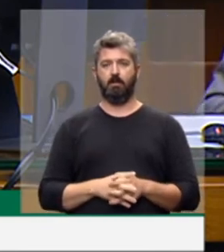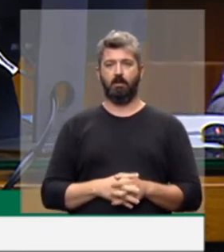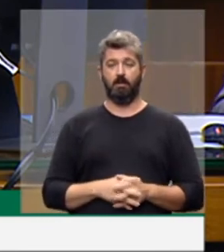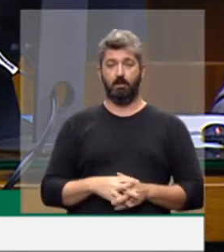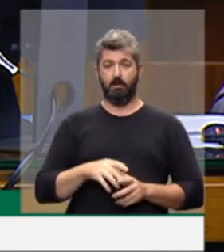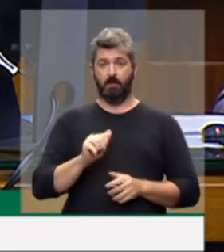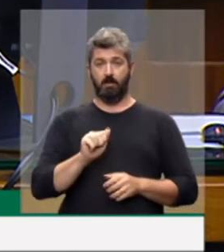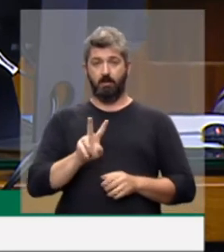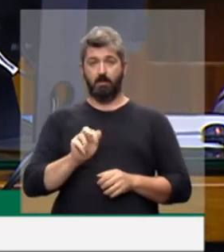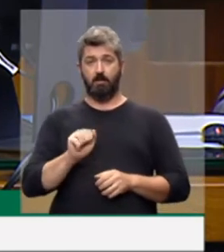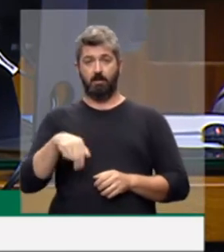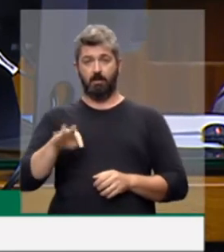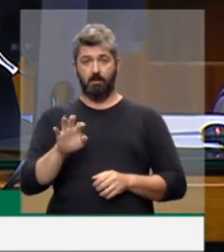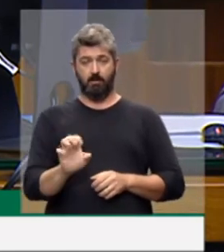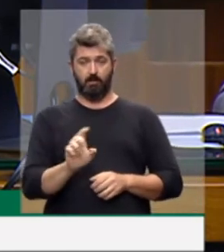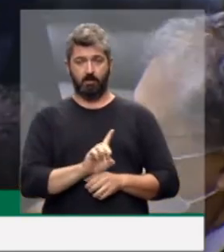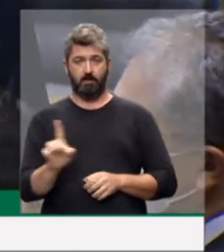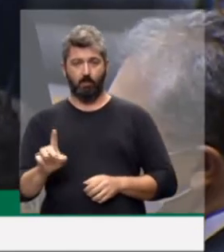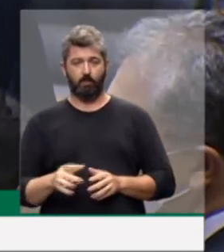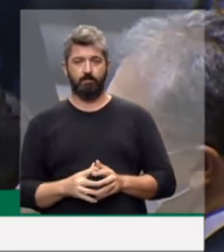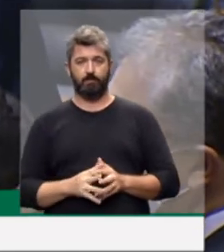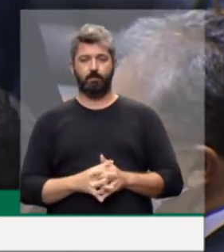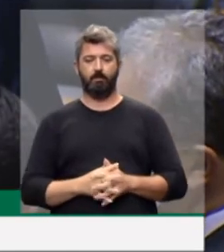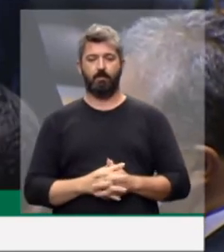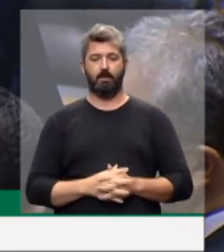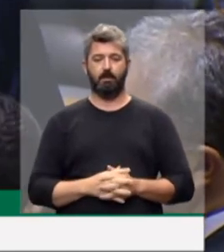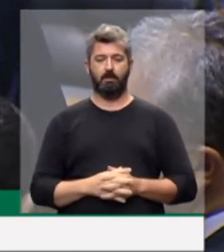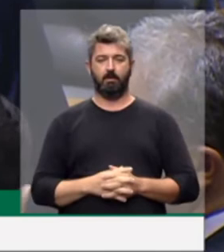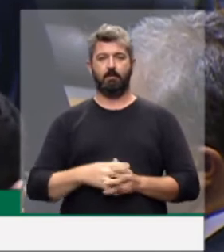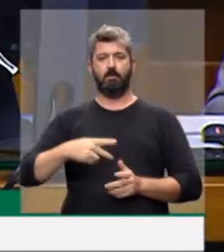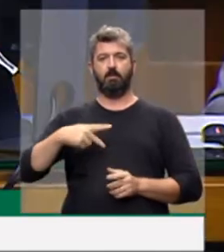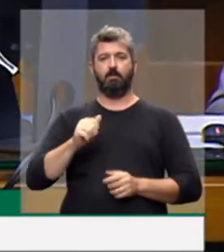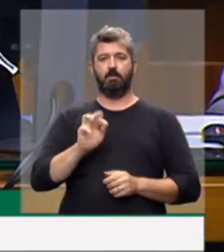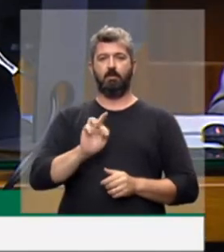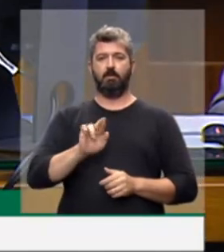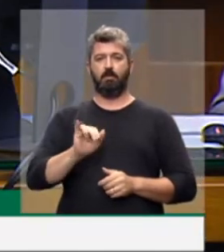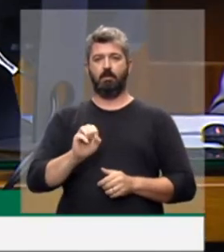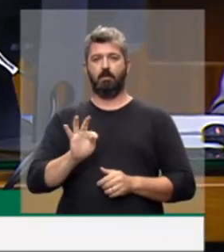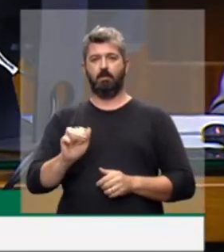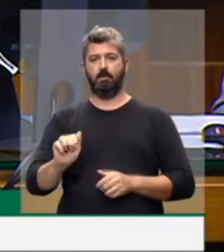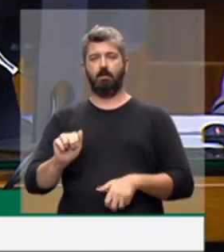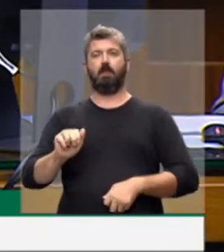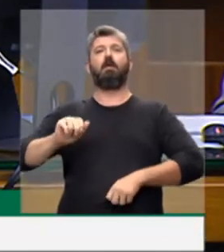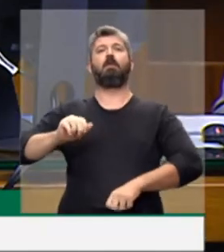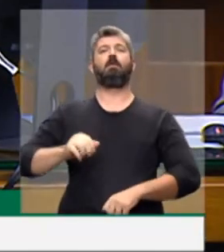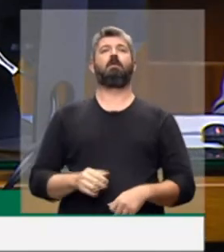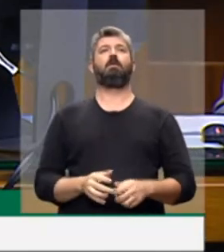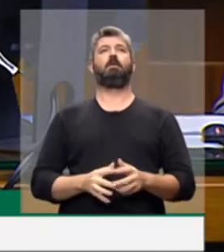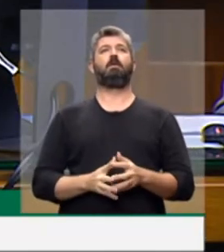OBRIGADO, DEPUTADO, COMO VOTA O AVANTE? [DEPUTADA]: PRESIDENTE, O AVANTE ORIENTA NÃO A RETIRADA DE PAUTA. -- [PRESIDENTE]: AVANTE